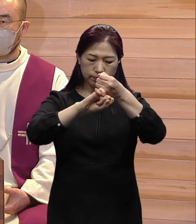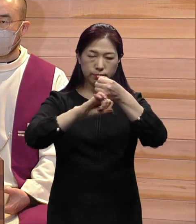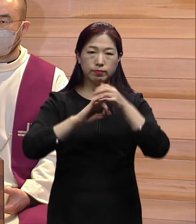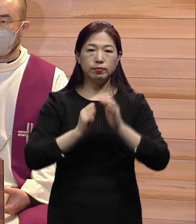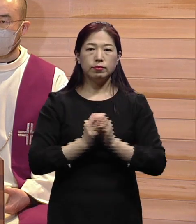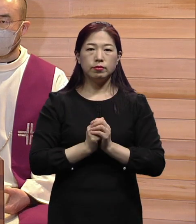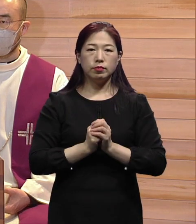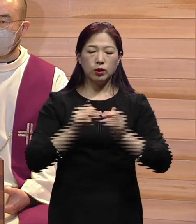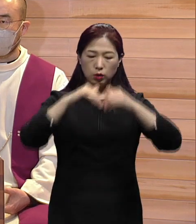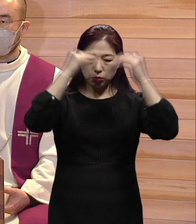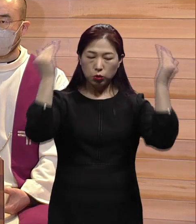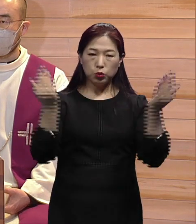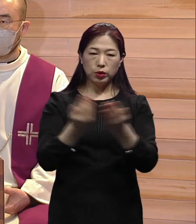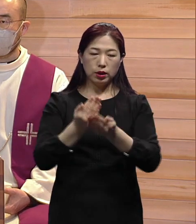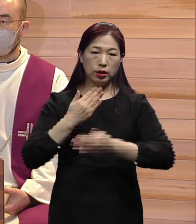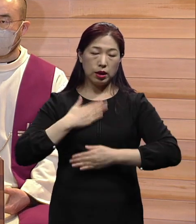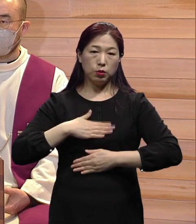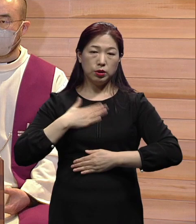우리 모두가 잘 알고 있듯이